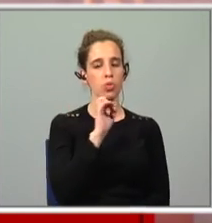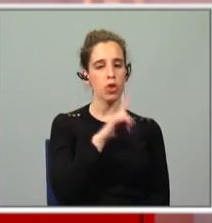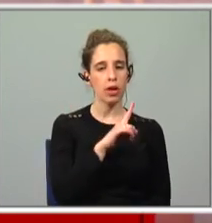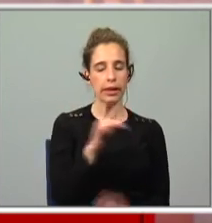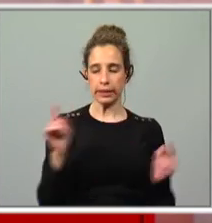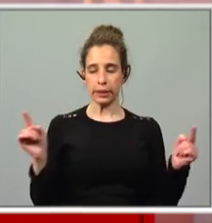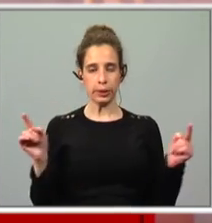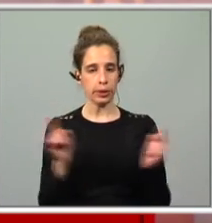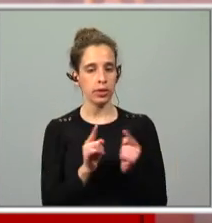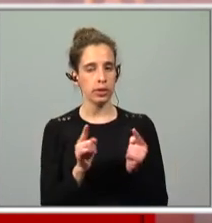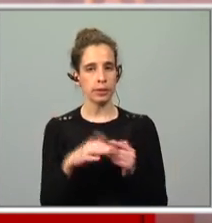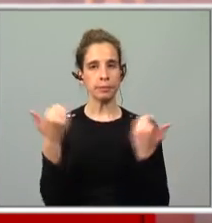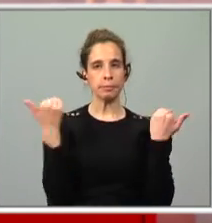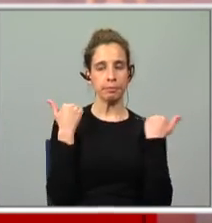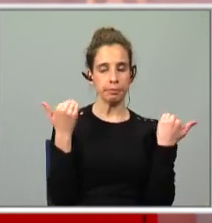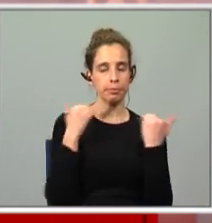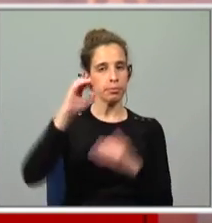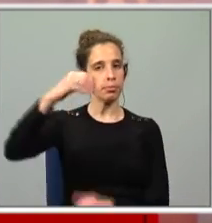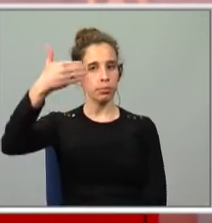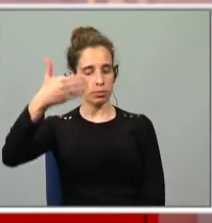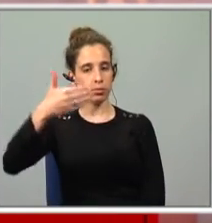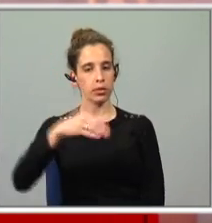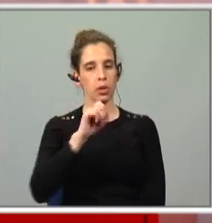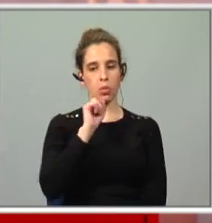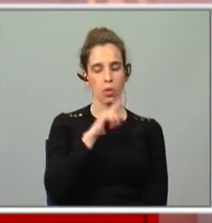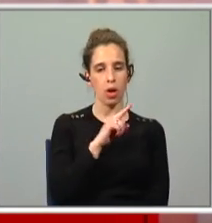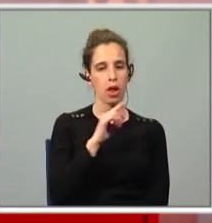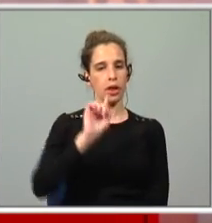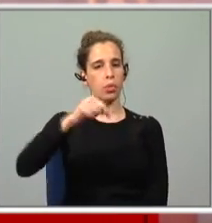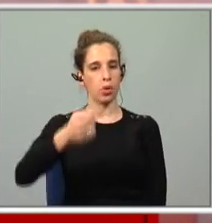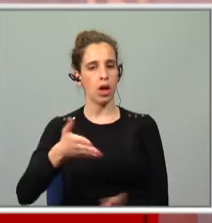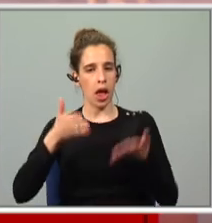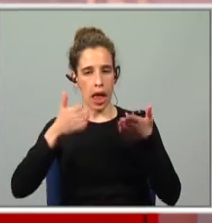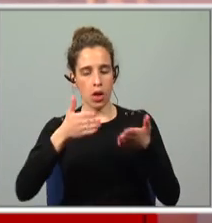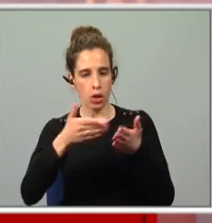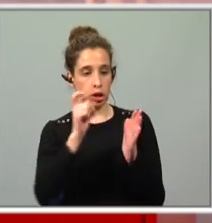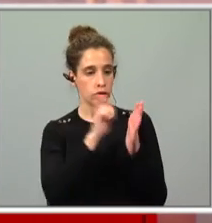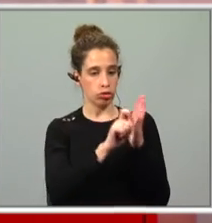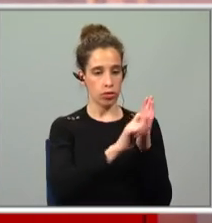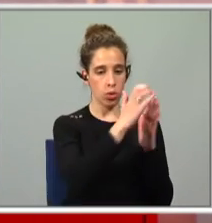resumir as informações principais e que te pode pois ajudar o a escrever o texto 總結主要信息和可以幫你寫文字